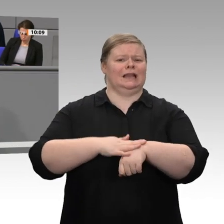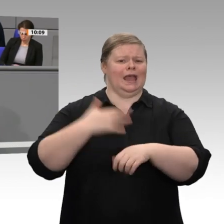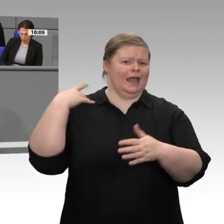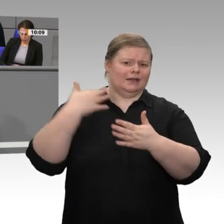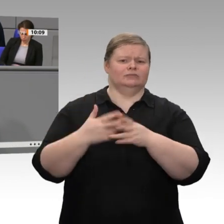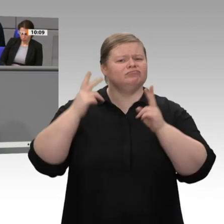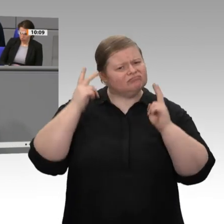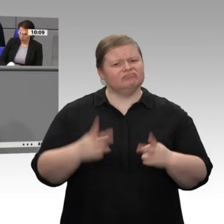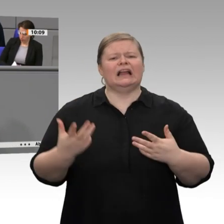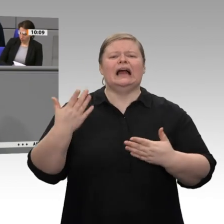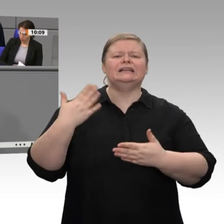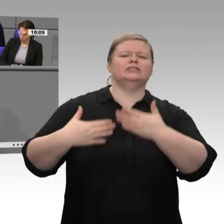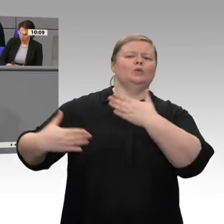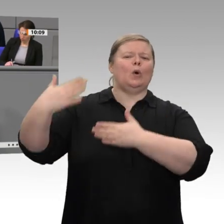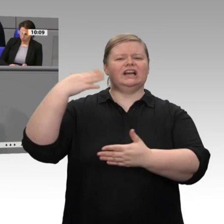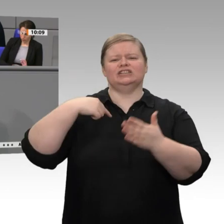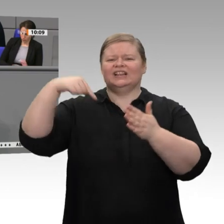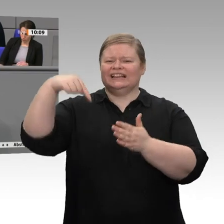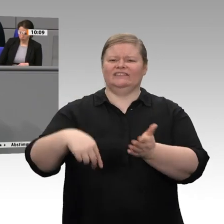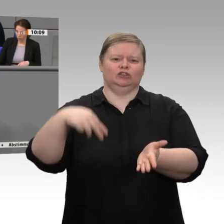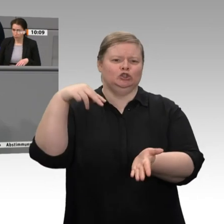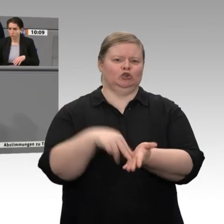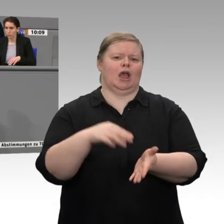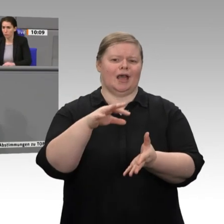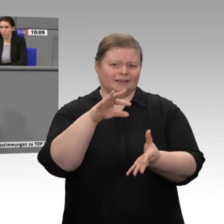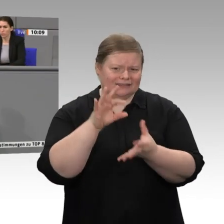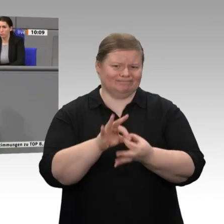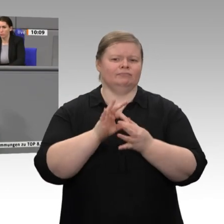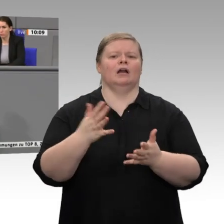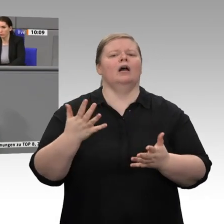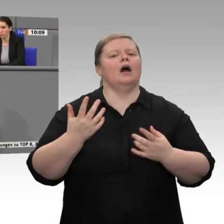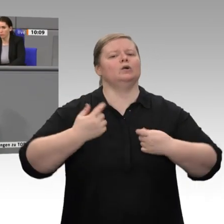Gleichzeitig kündigten Sie - so viel Humor muss man erst einmal haben - gestern an,